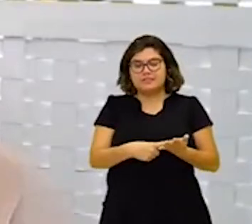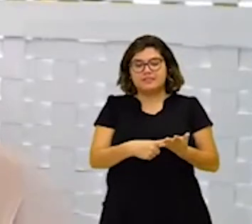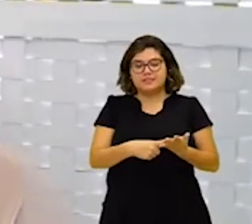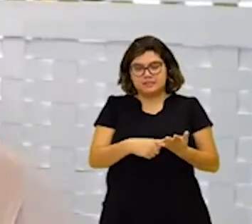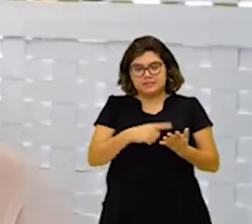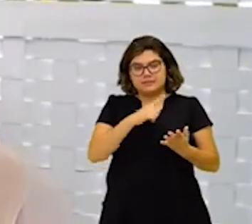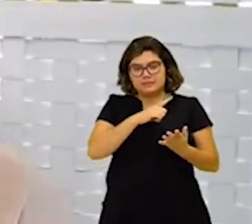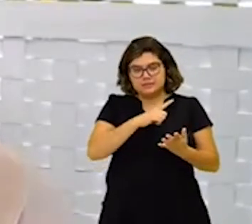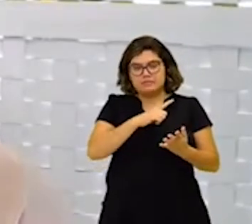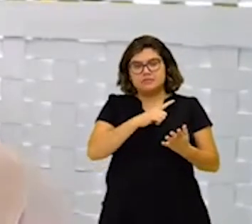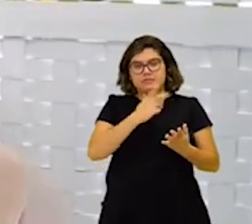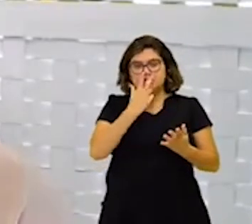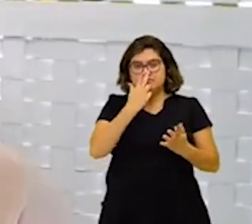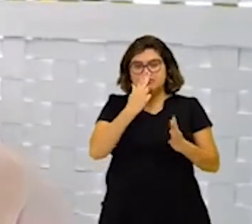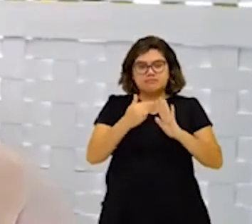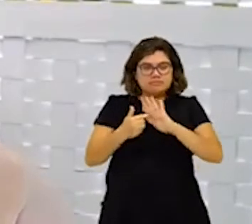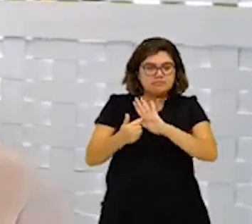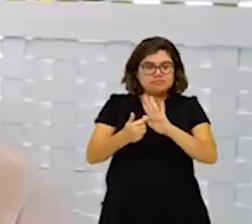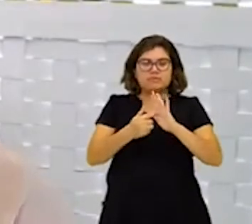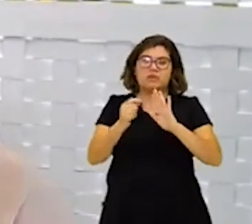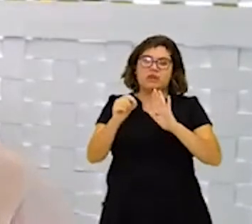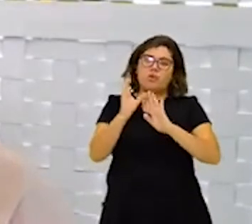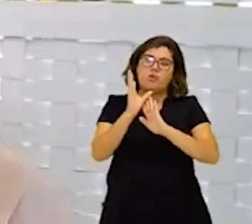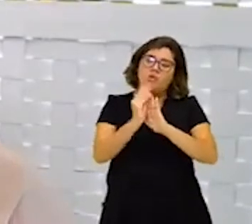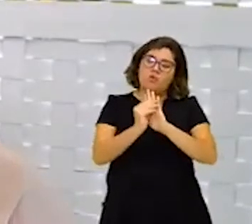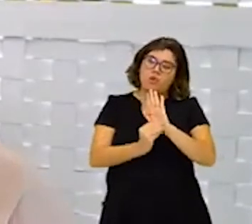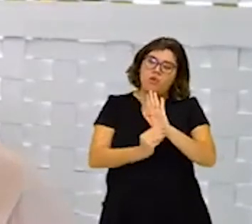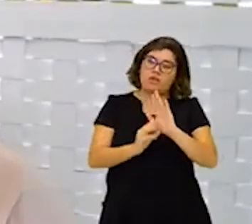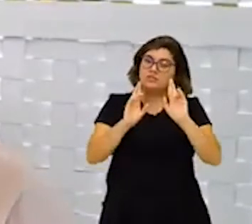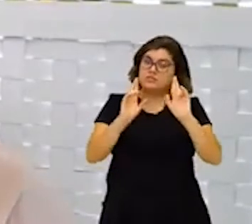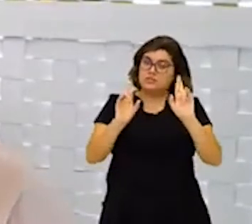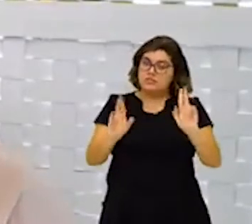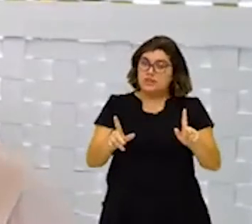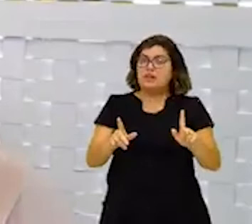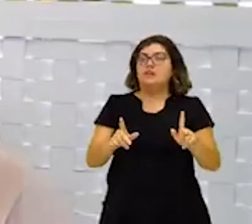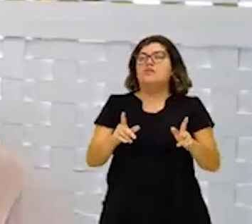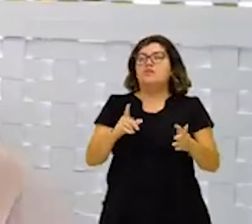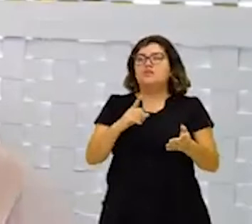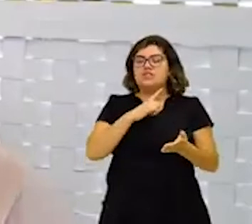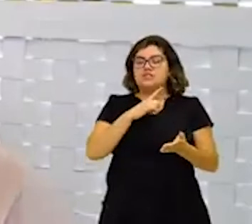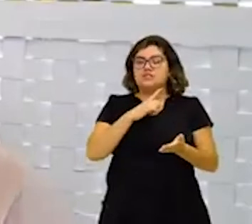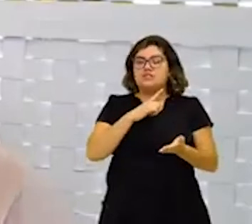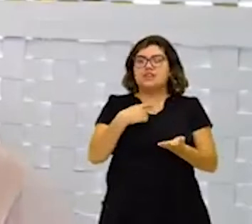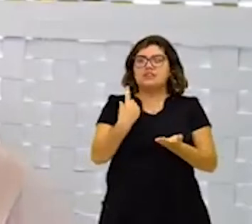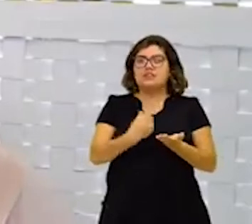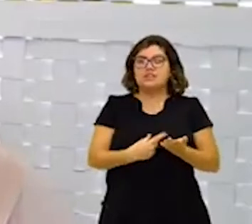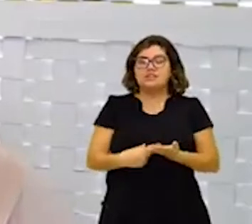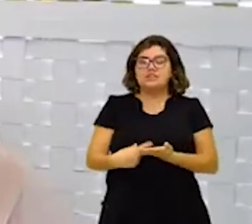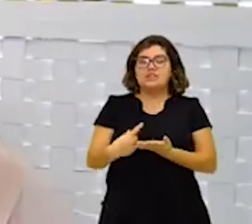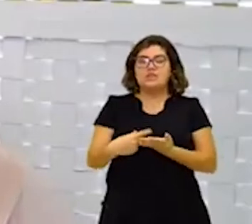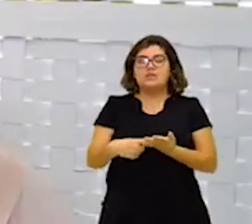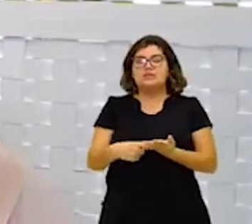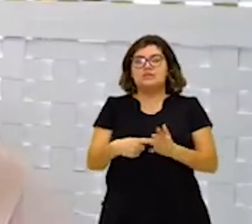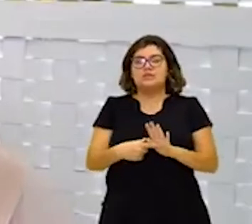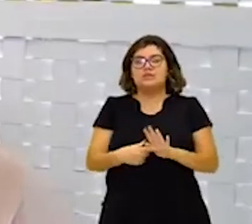cara tem um conteúdo diferente né que eu acho que todas aqui falamos é outras perspectivas de rolo